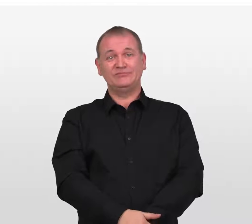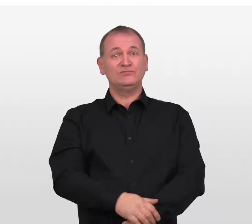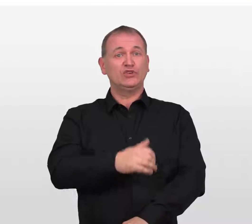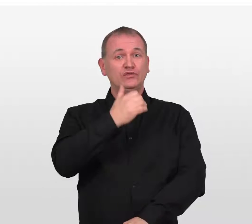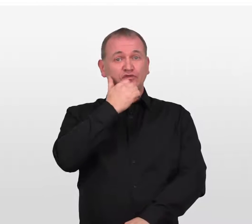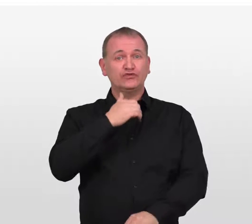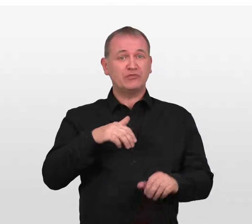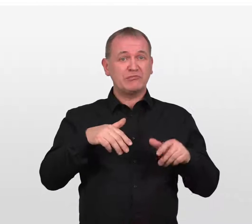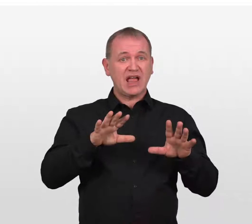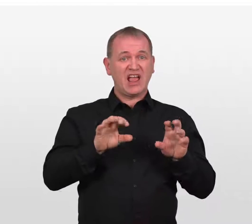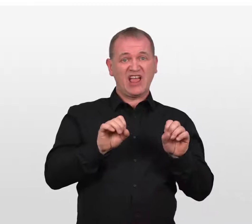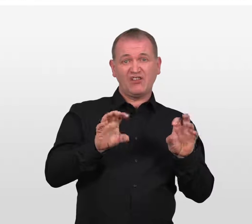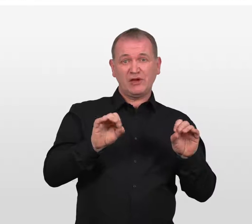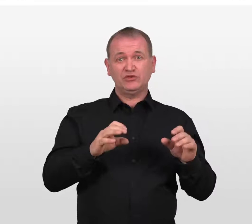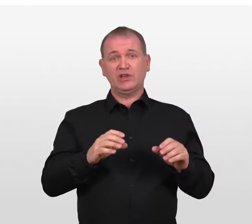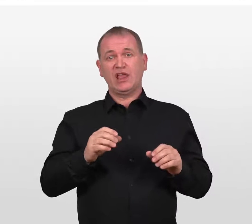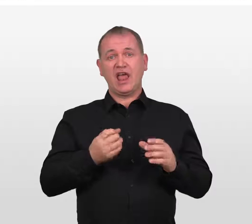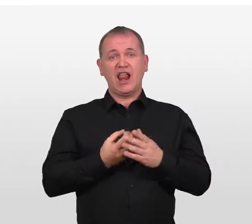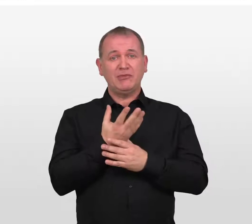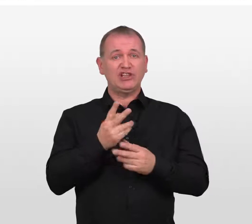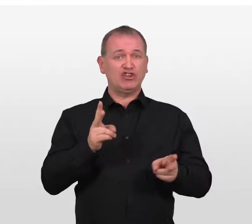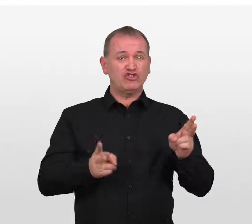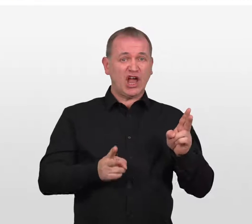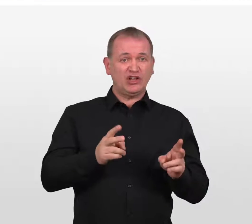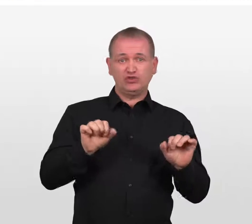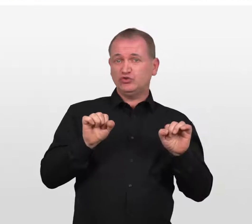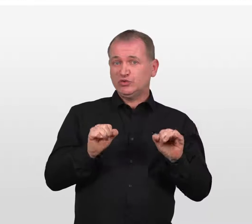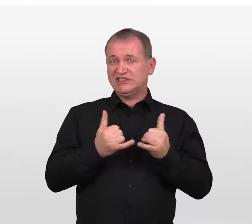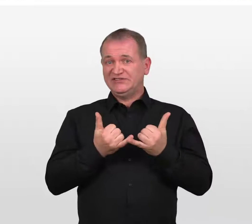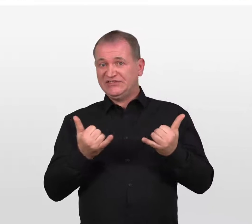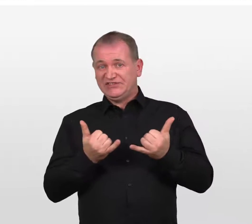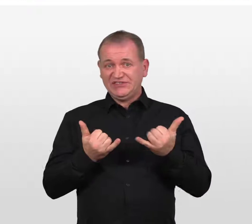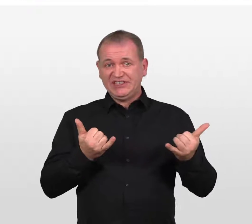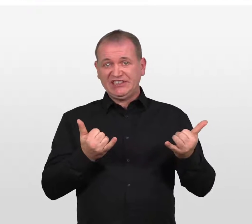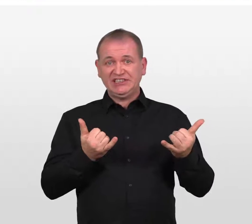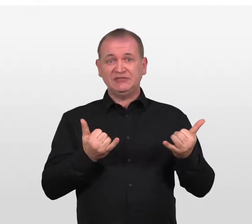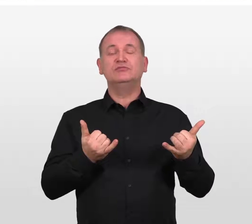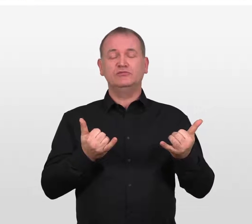Wenn Sie wissen wollen, wie Sie sich gegen Elementarschäden schützen können,